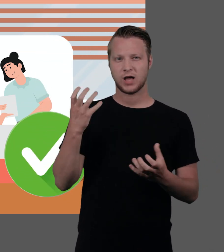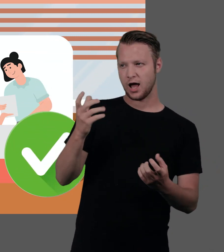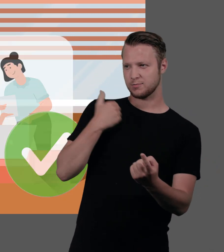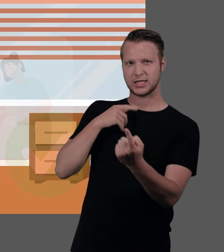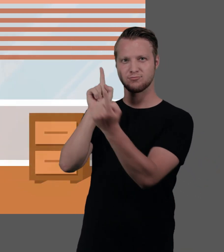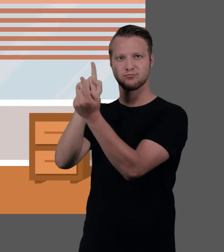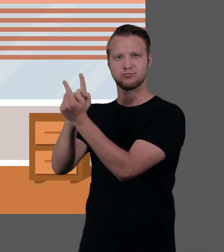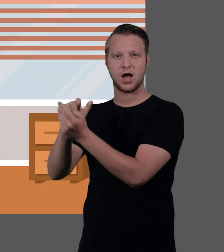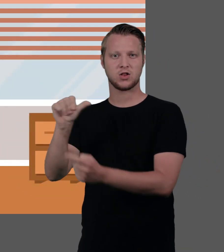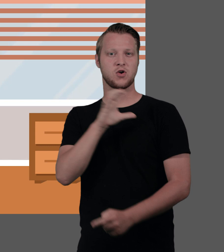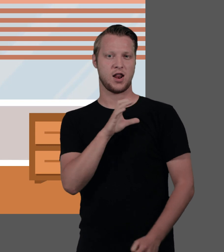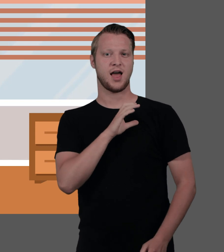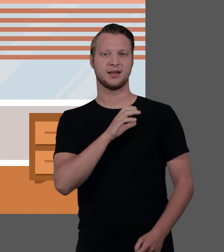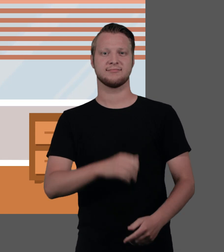en zijn collega's te leren kennen!